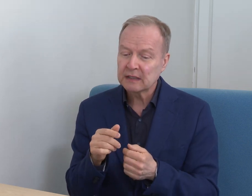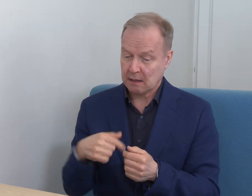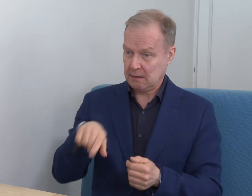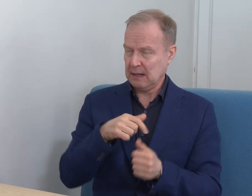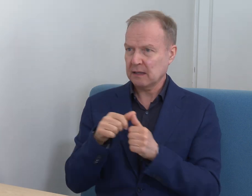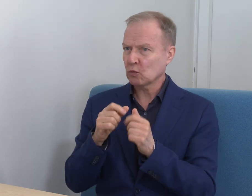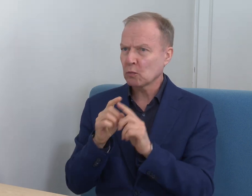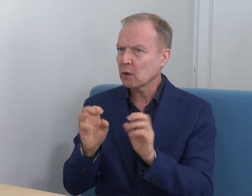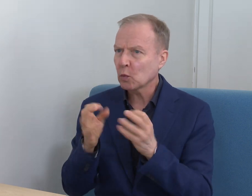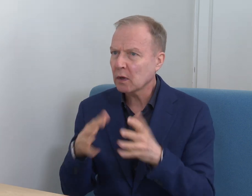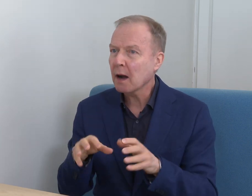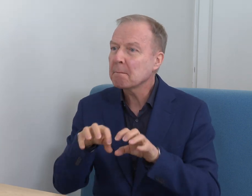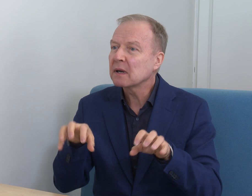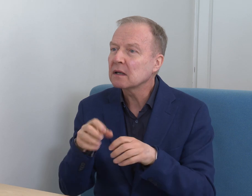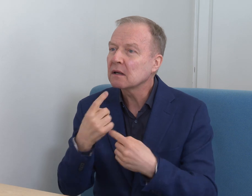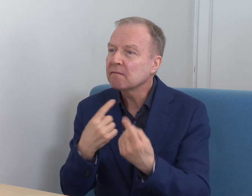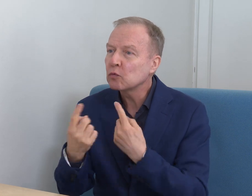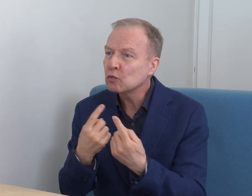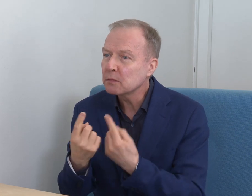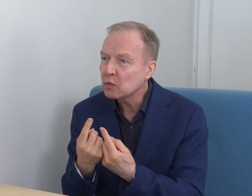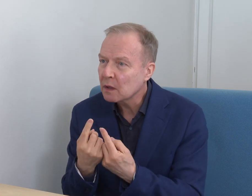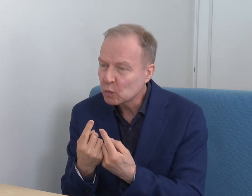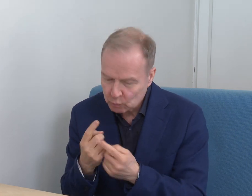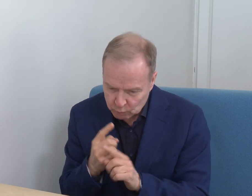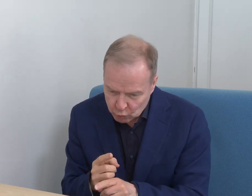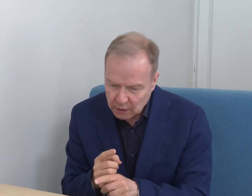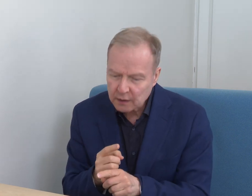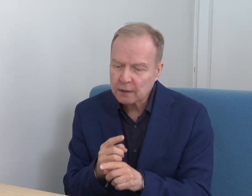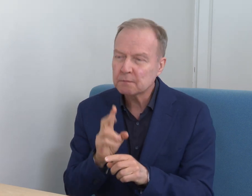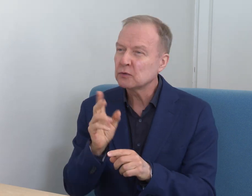liitto on ollut mukana markkinavuoropuhelussa, eli